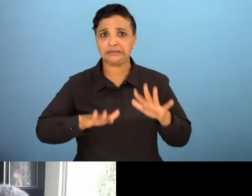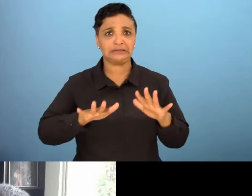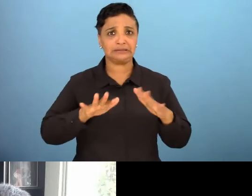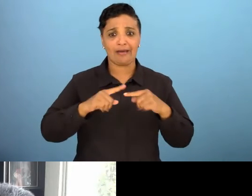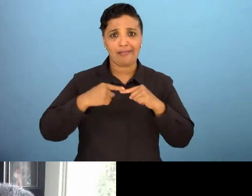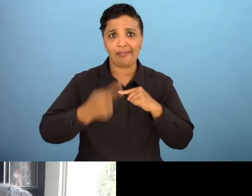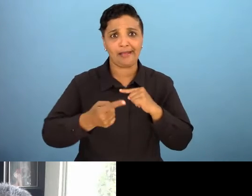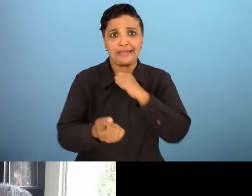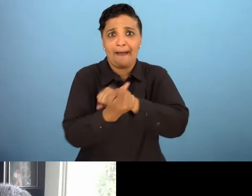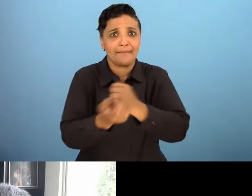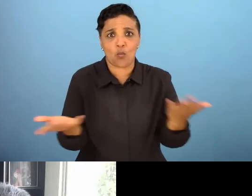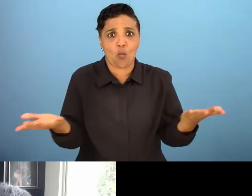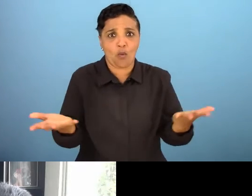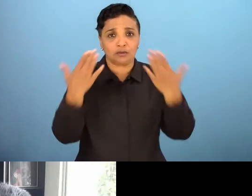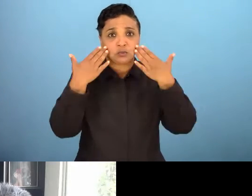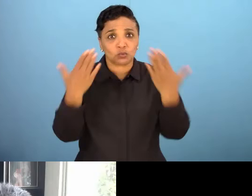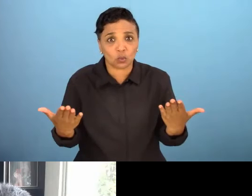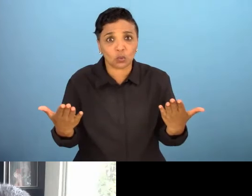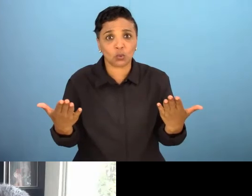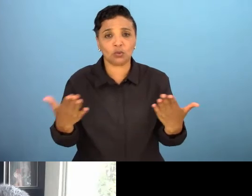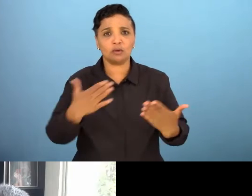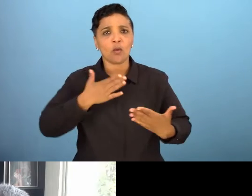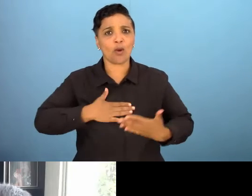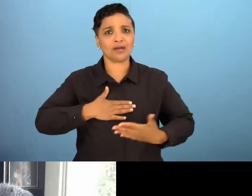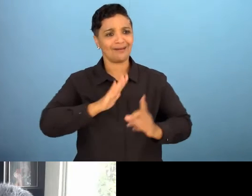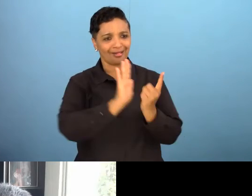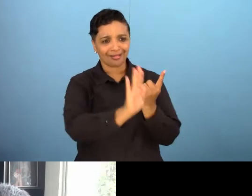se sintieron decepcionados, estresados y con mucha incertidumbre de qué esperar.